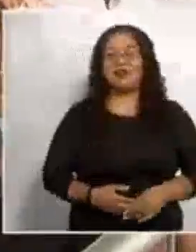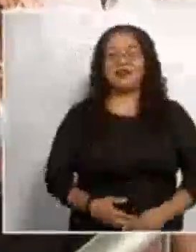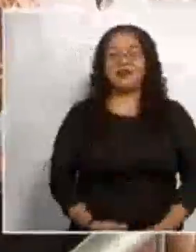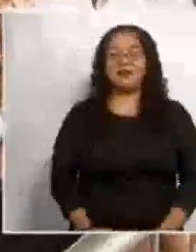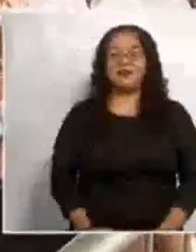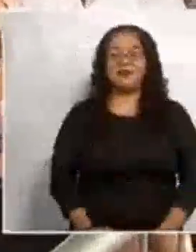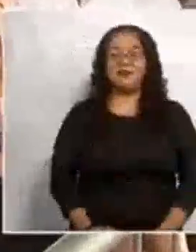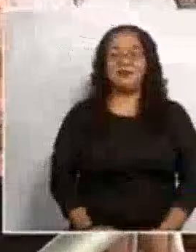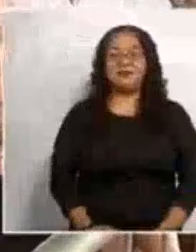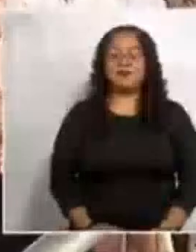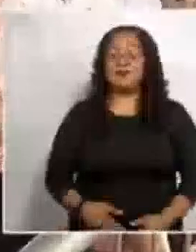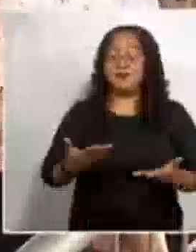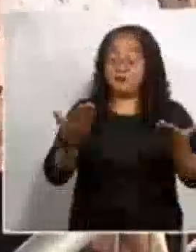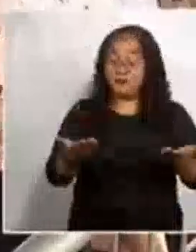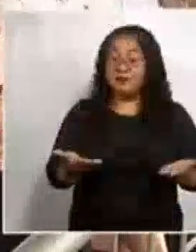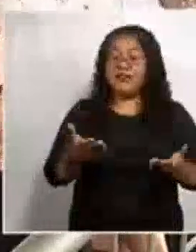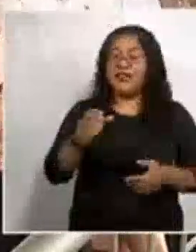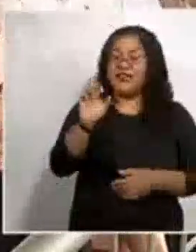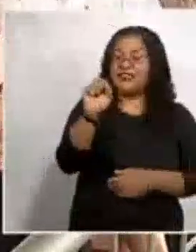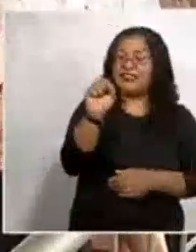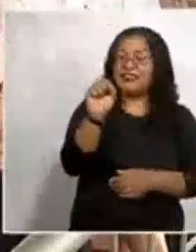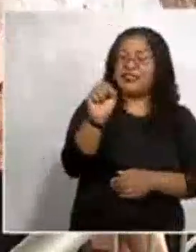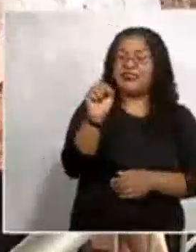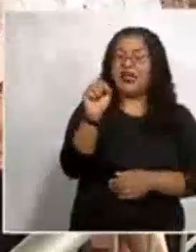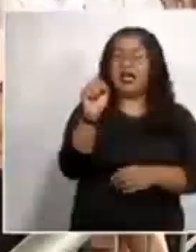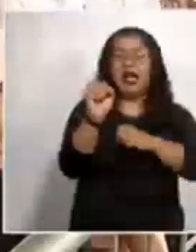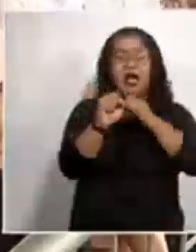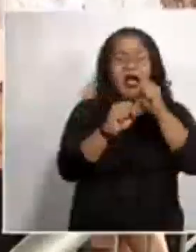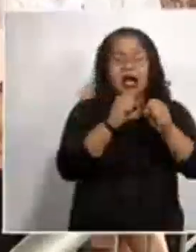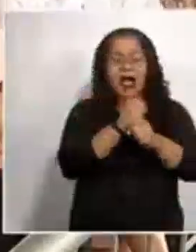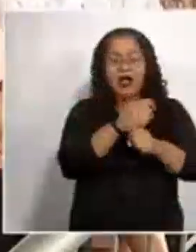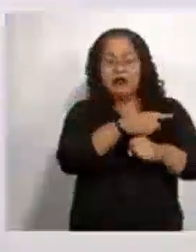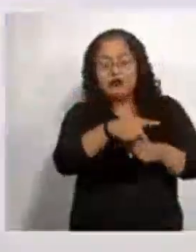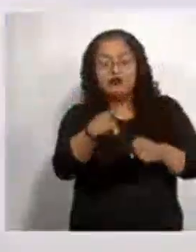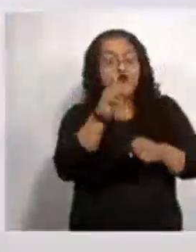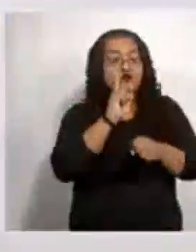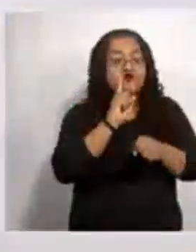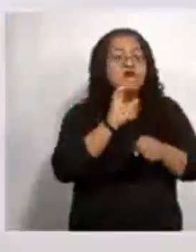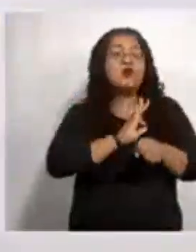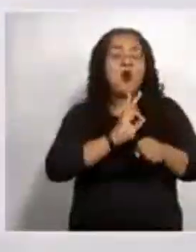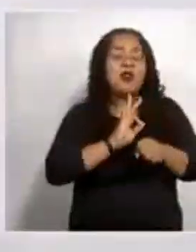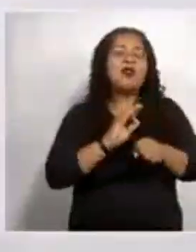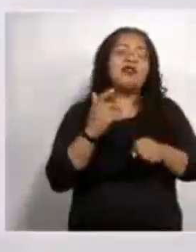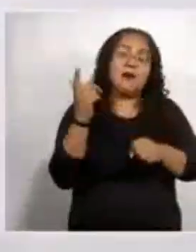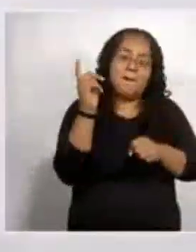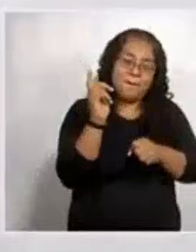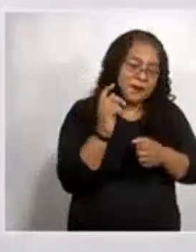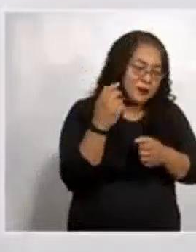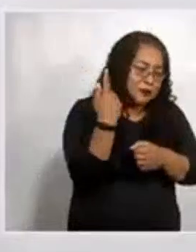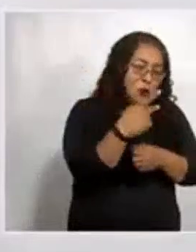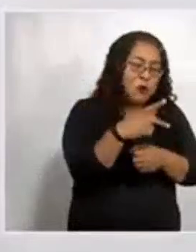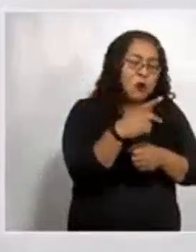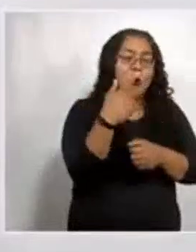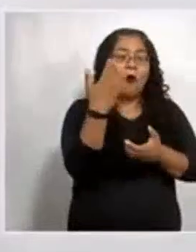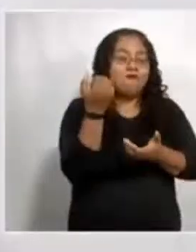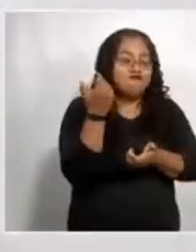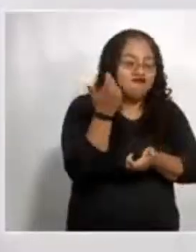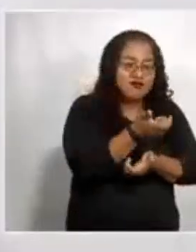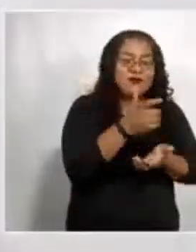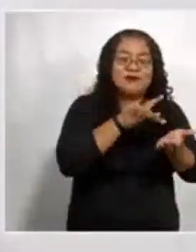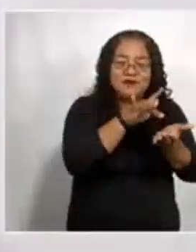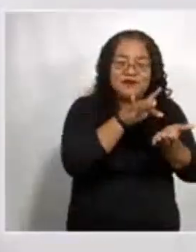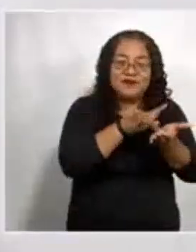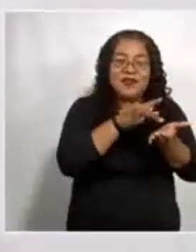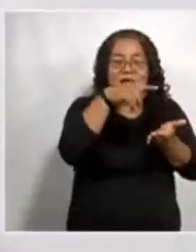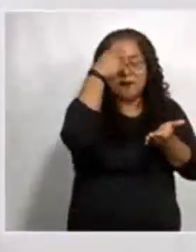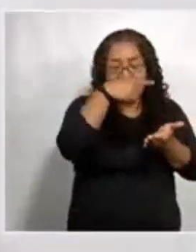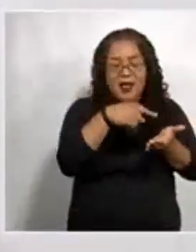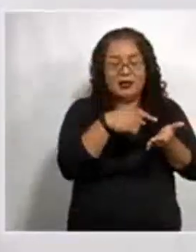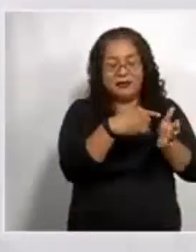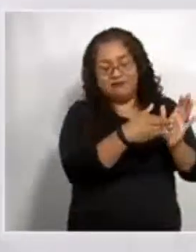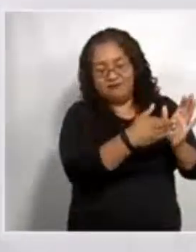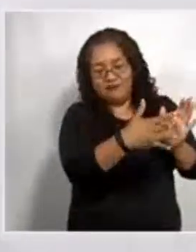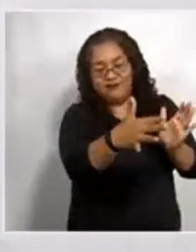y al llegar a los 60, pensión mujeres bienestar y cuando cumplimos 65 pase automático a la pensión